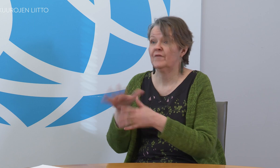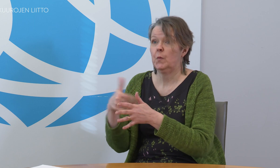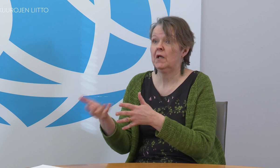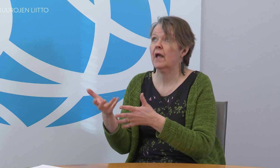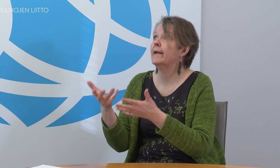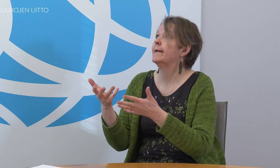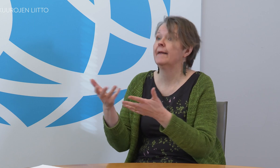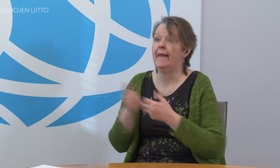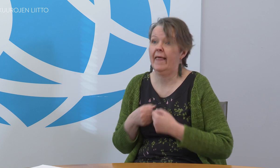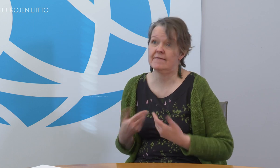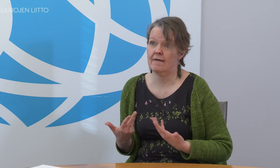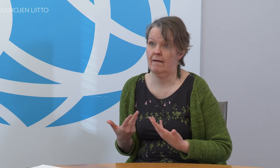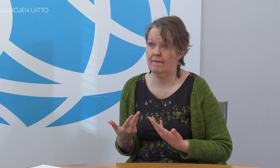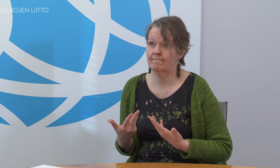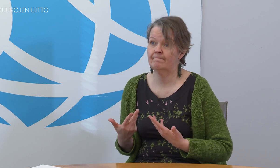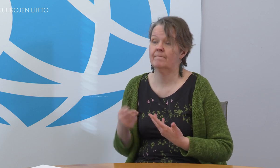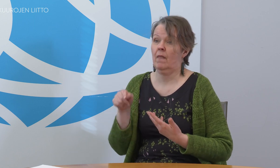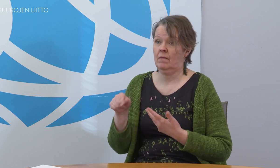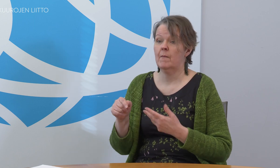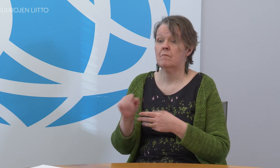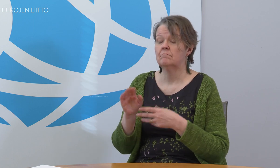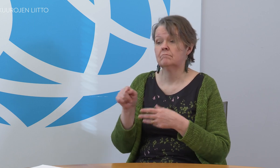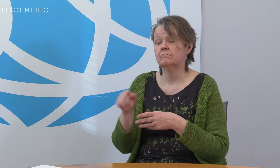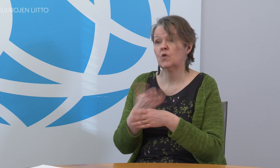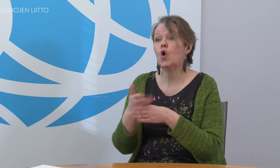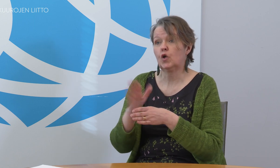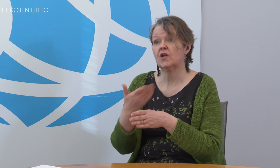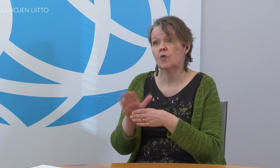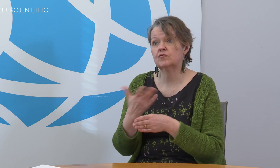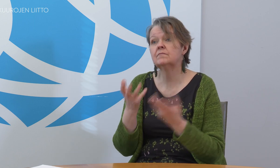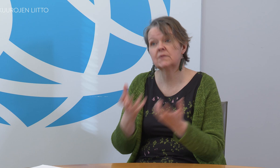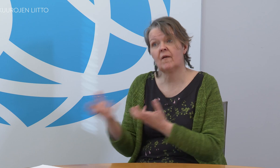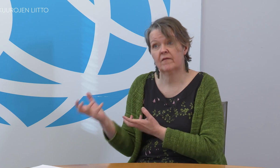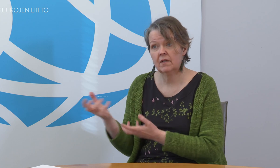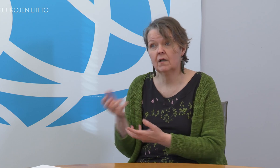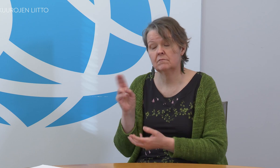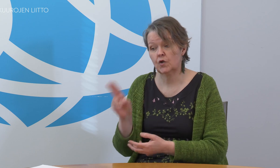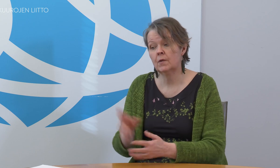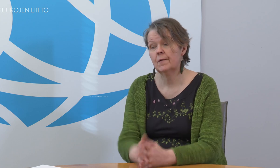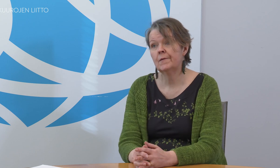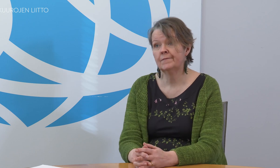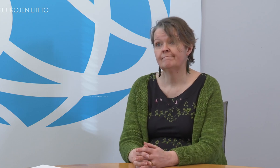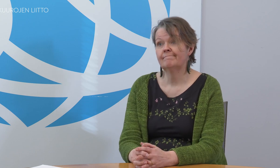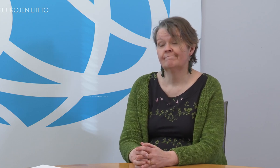He eivät saa viittomakieltä automaattisesti. Tämä korjaus siis tulee todella tarpeeseen.